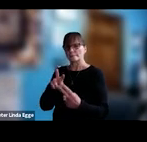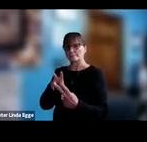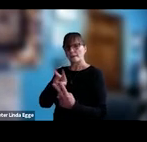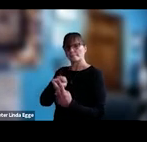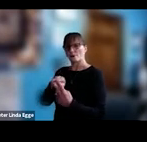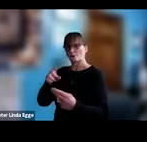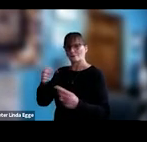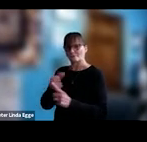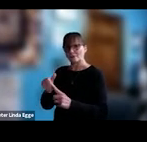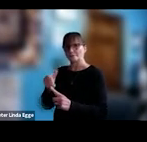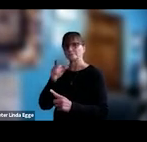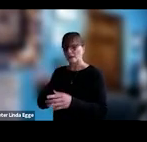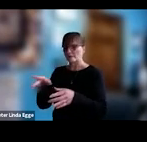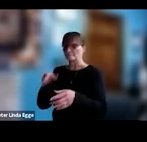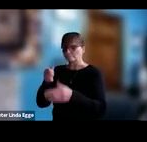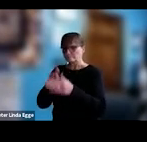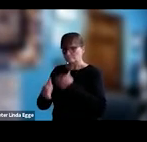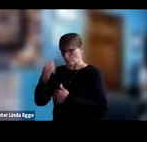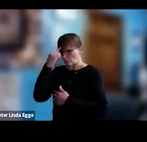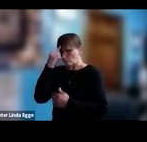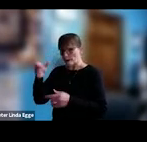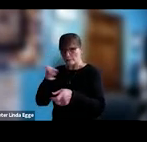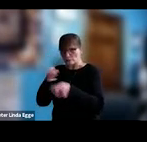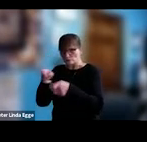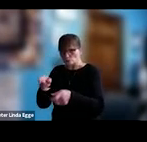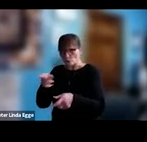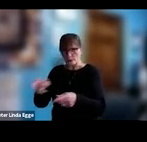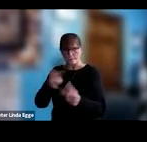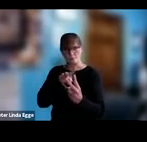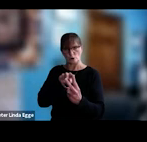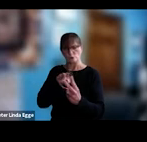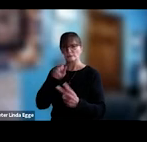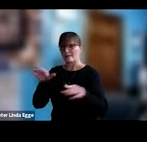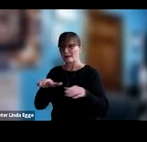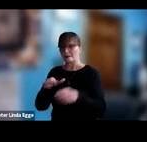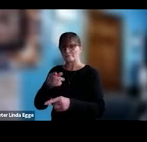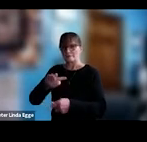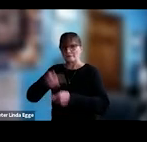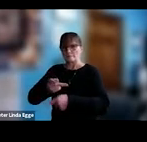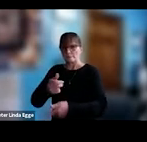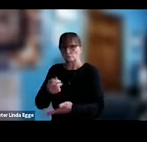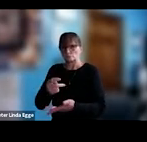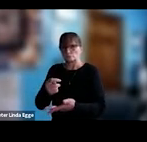socavan y controlan a sus parejas mediante tácticas de consumo de sustancias e impiden activamente que cumplan el tratamiento y las normas de recuperación,